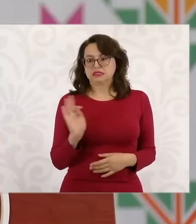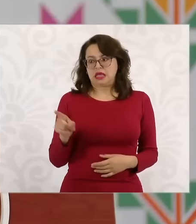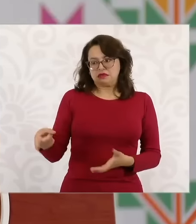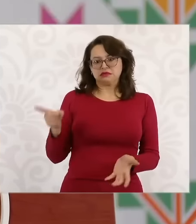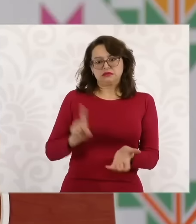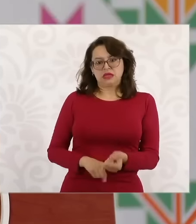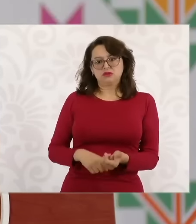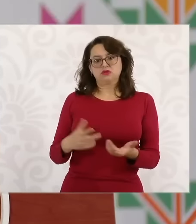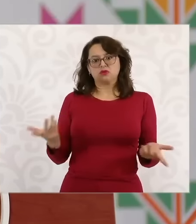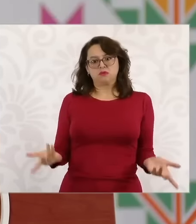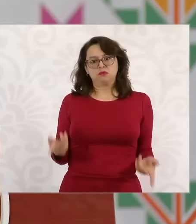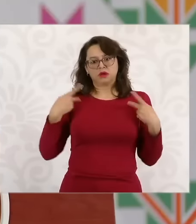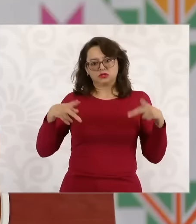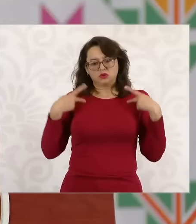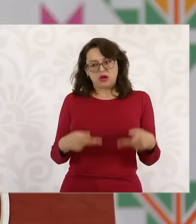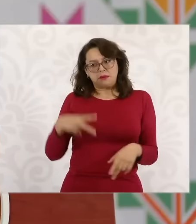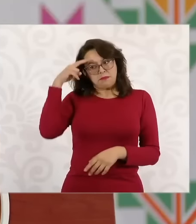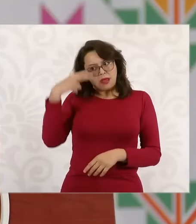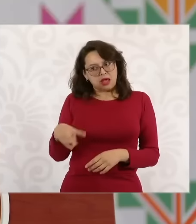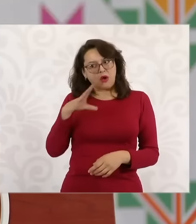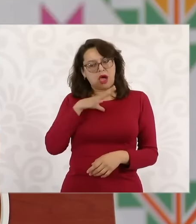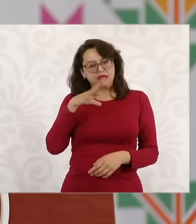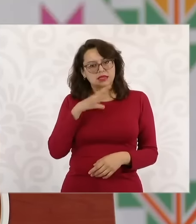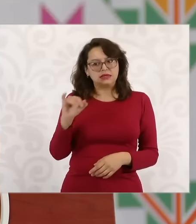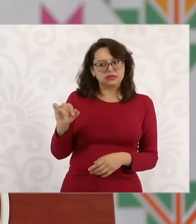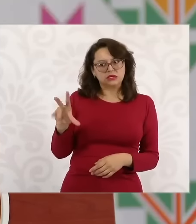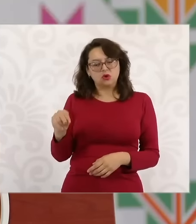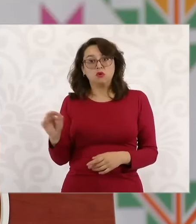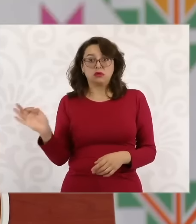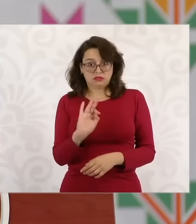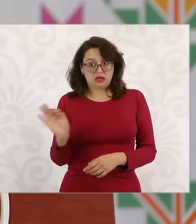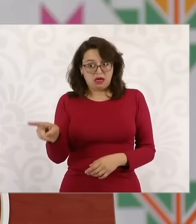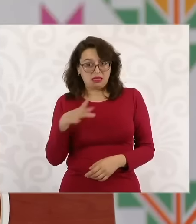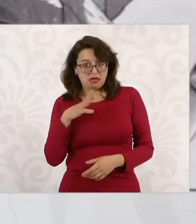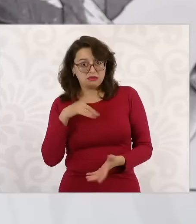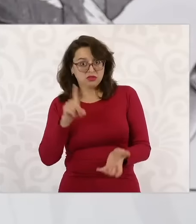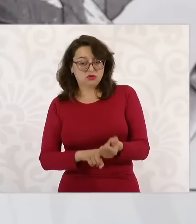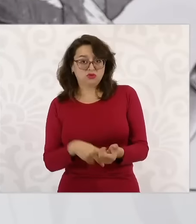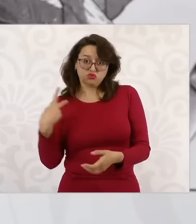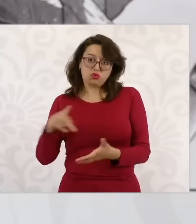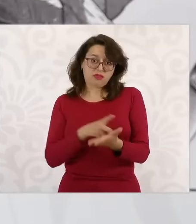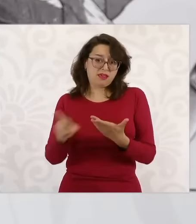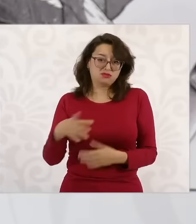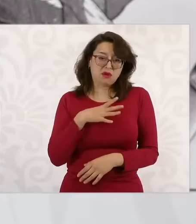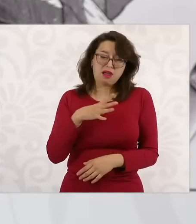delincuente o no o presunto delincuente en una de estas embarcaciones. Entonces, estuvo de acuerdo